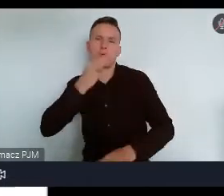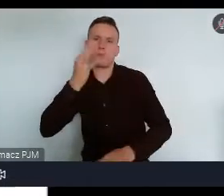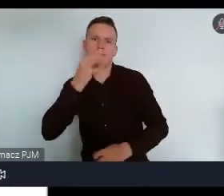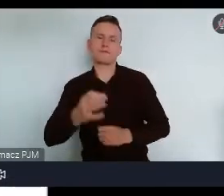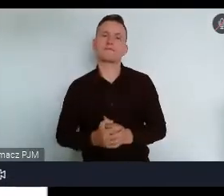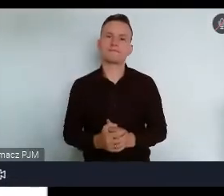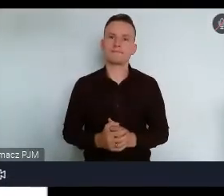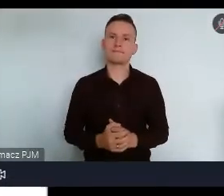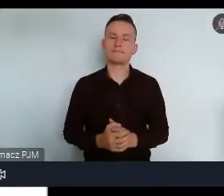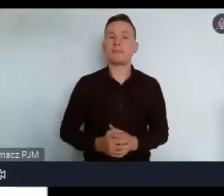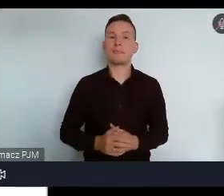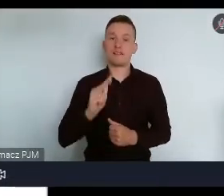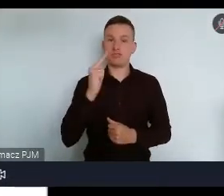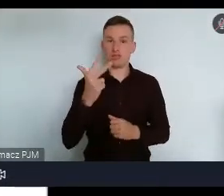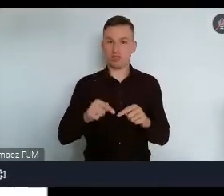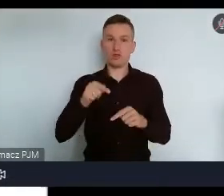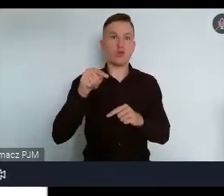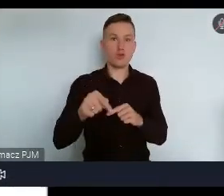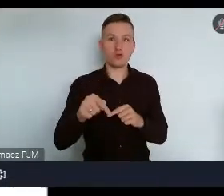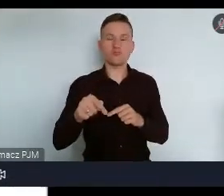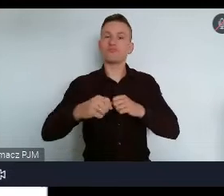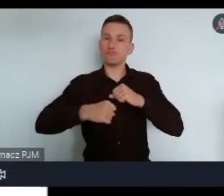Krok trzeci dotyczy monitorowania postępów.